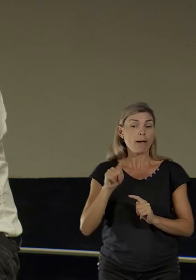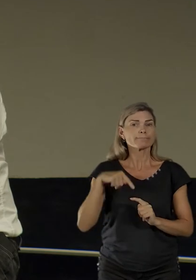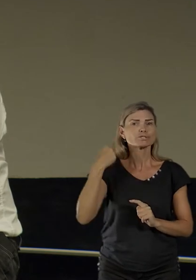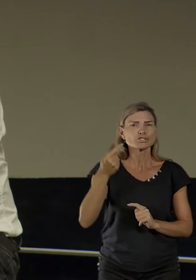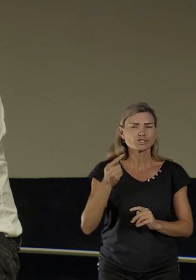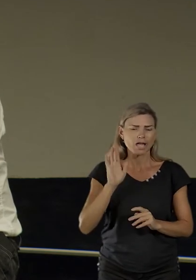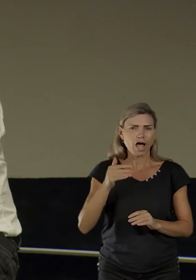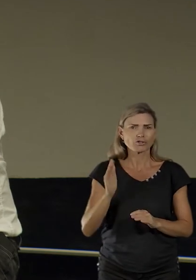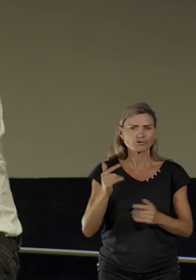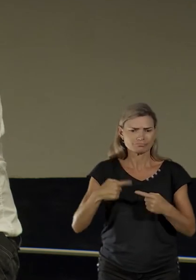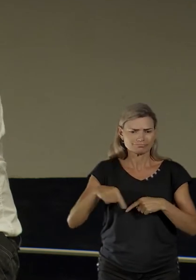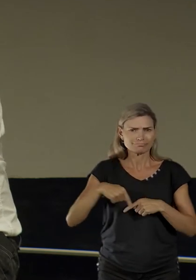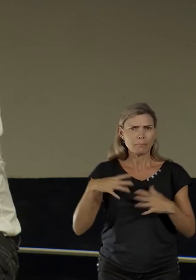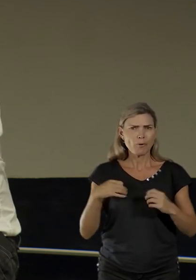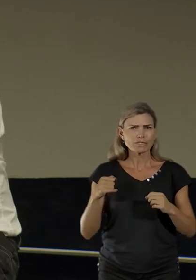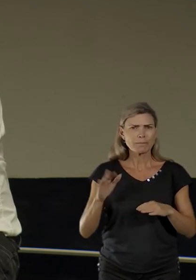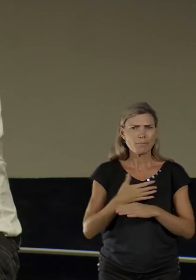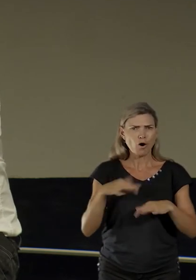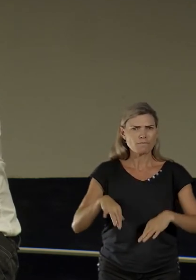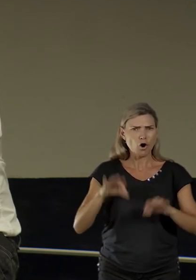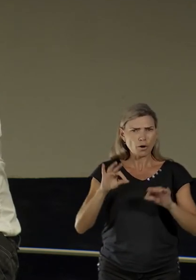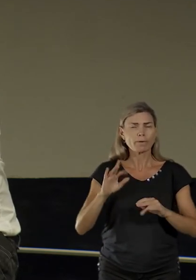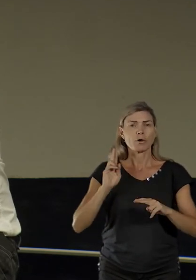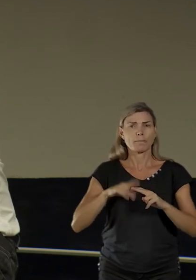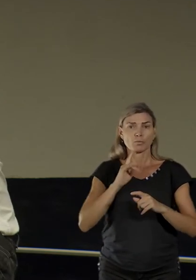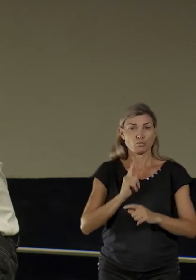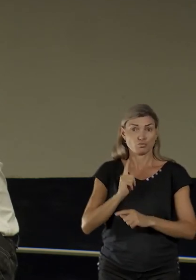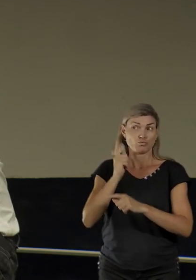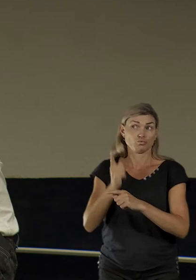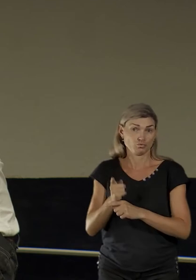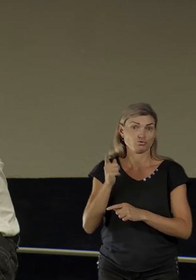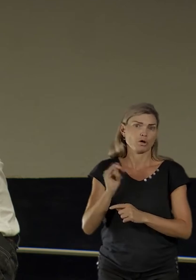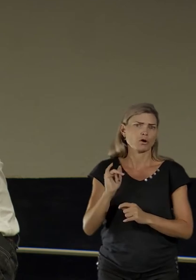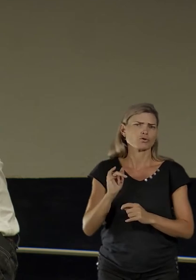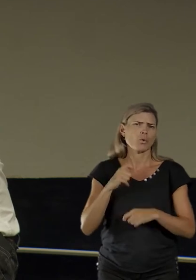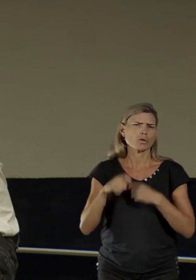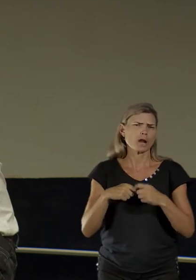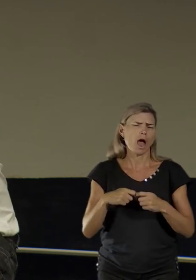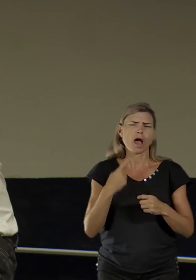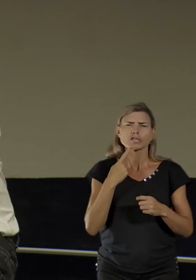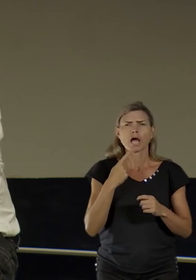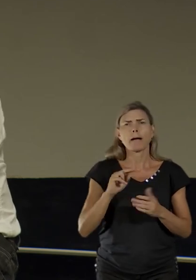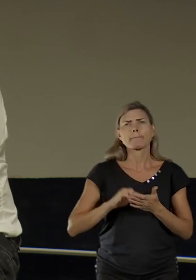udělat soutěž na zpracovatele těch regulačních plánů. Teď to nevím z hlavy, ale bude jich třeba pět.